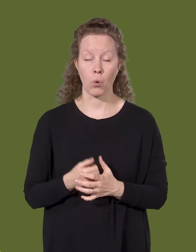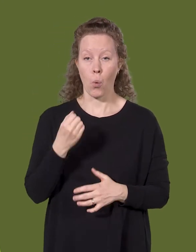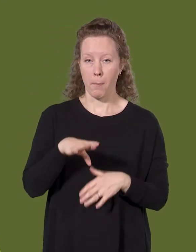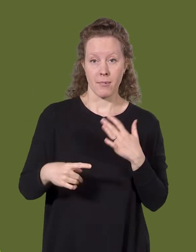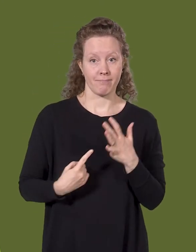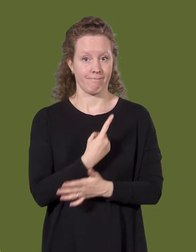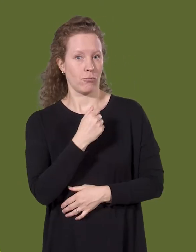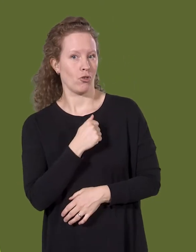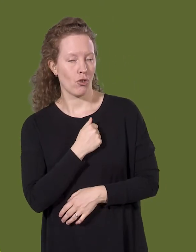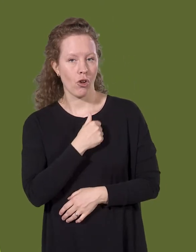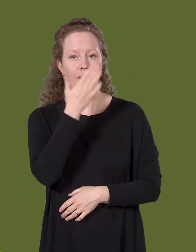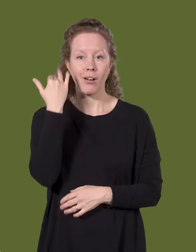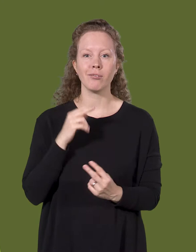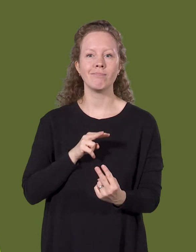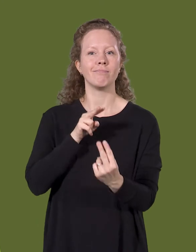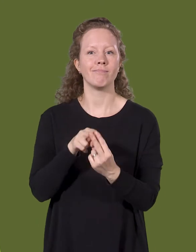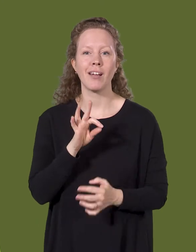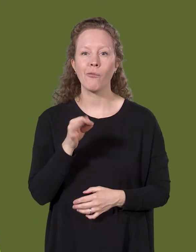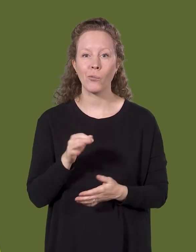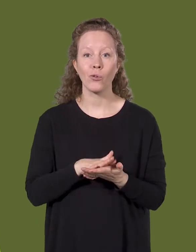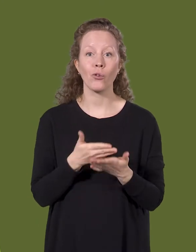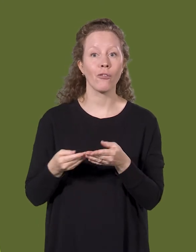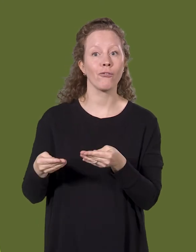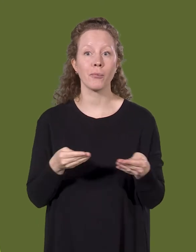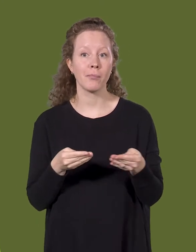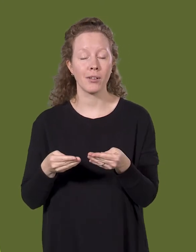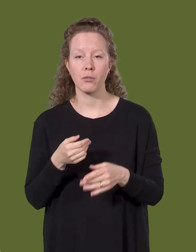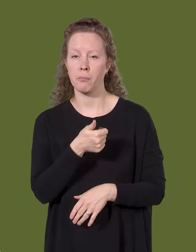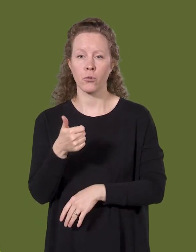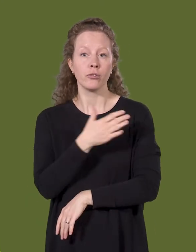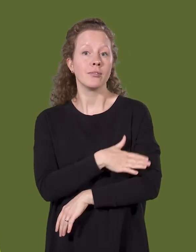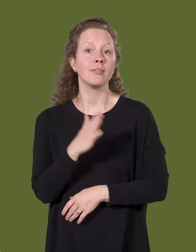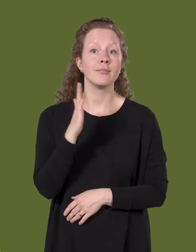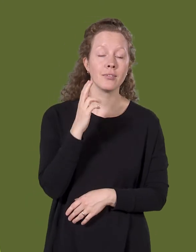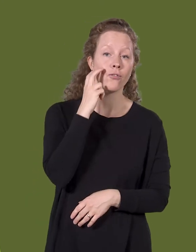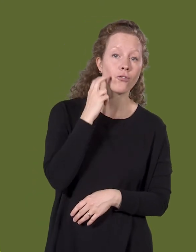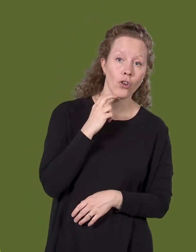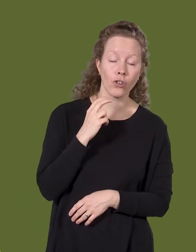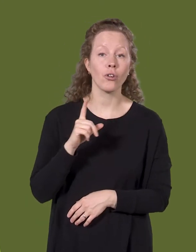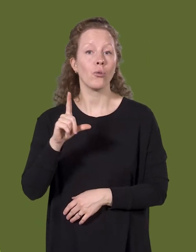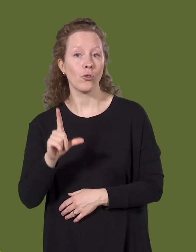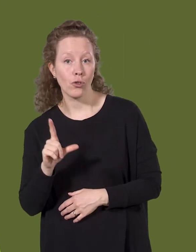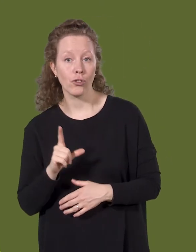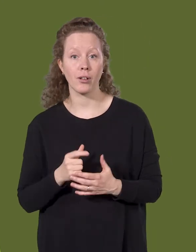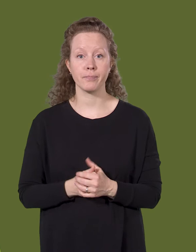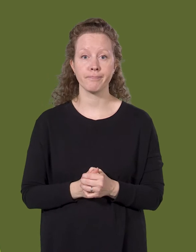Behövande får kontakt med FPA:s tolkförmedling endast under tjänstetid på vardagar och lördagar.